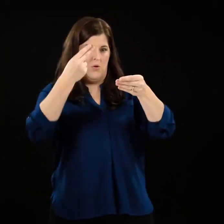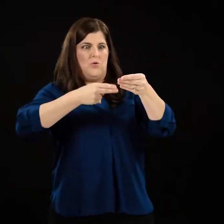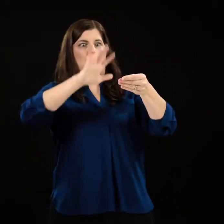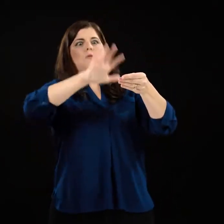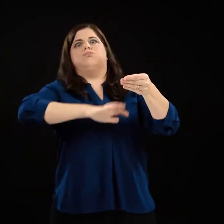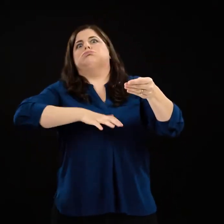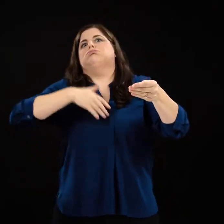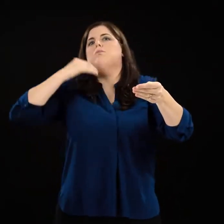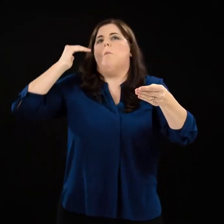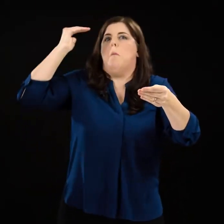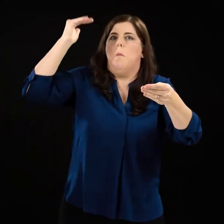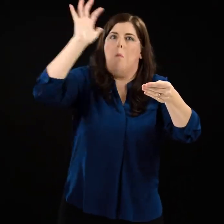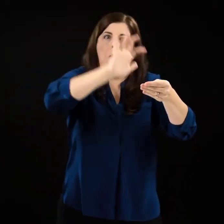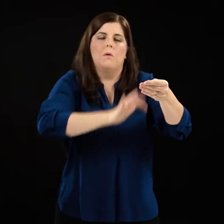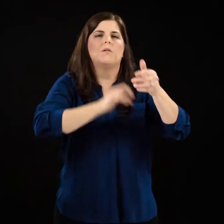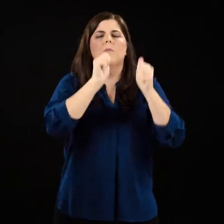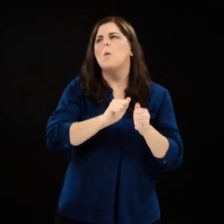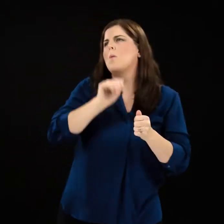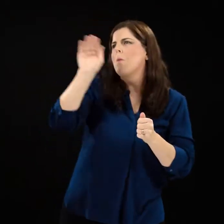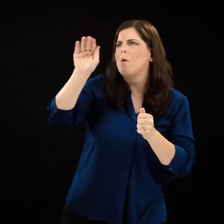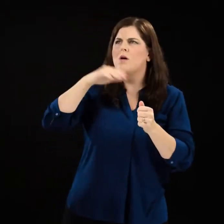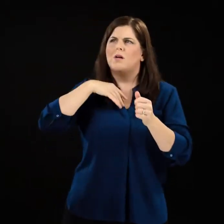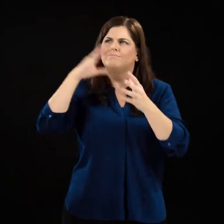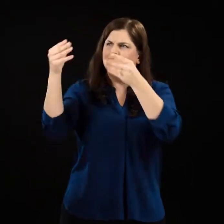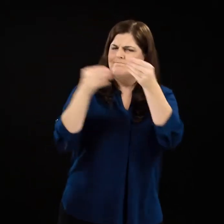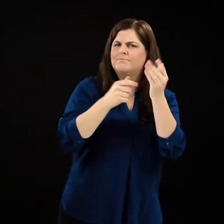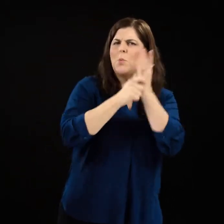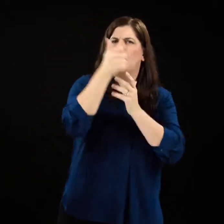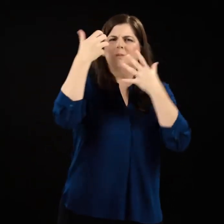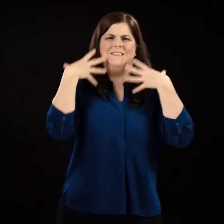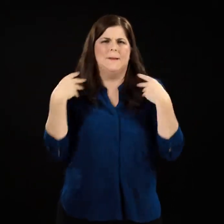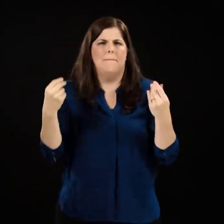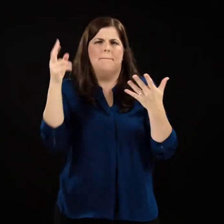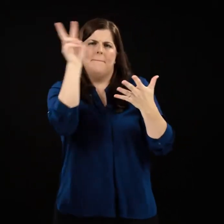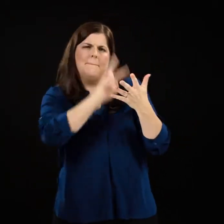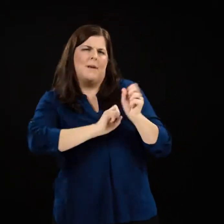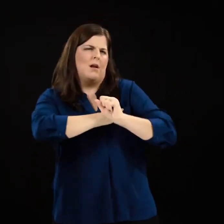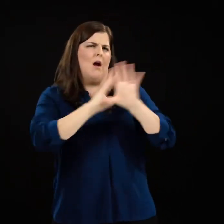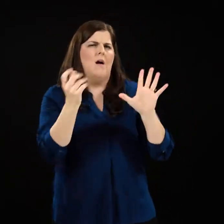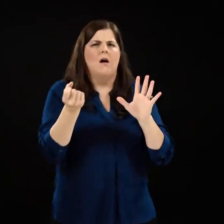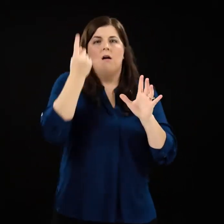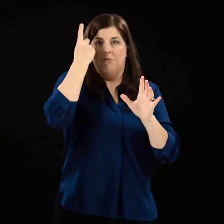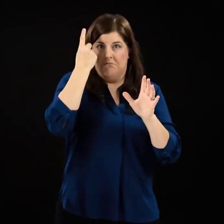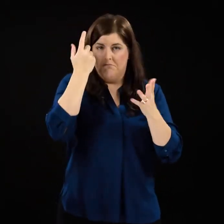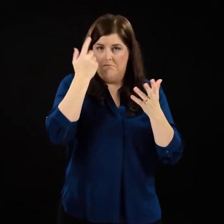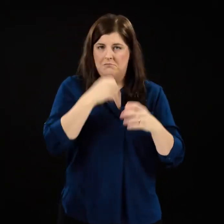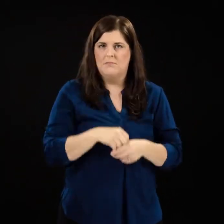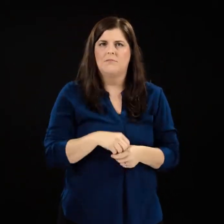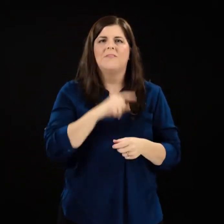Sur demande et sans frais, ces documents sont aussi fournis dans d'autres formats,